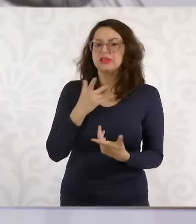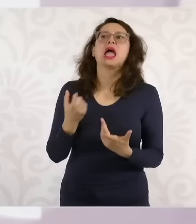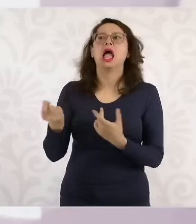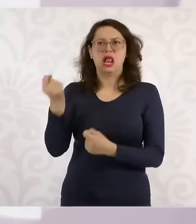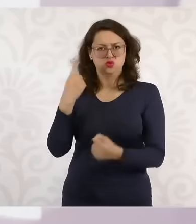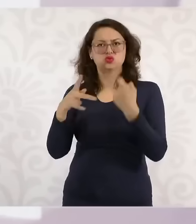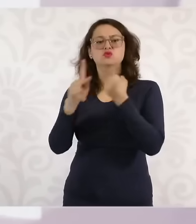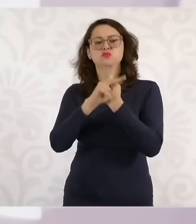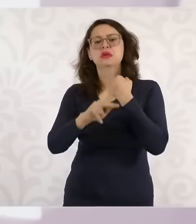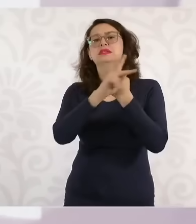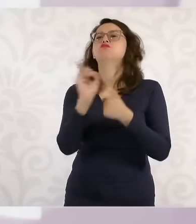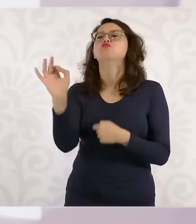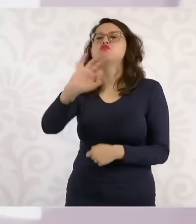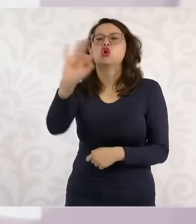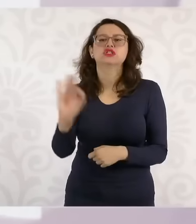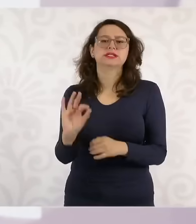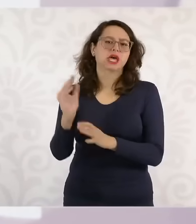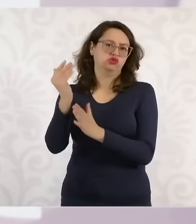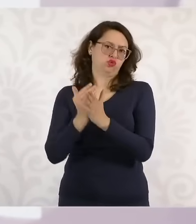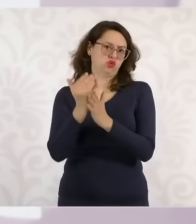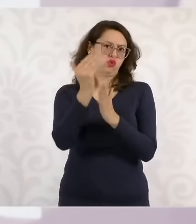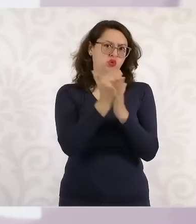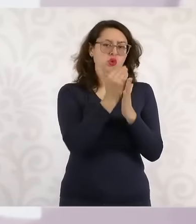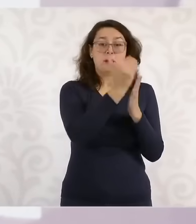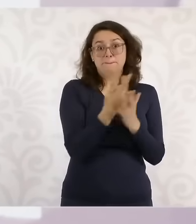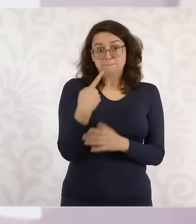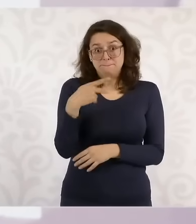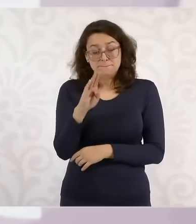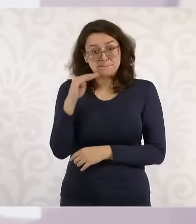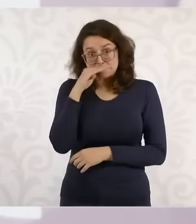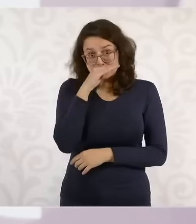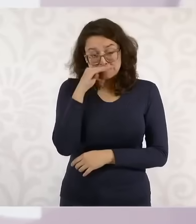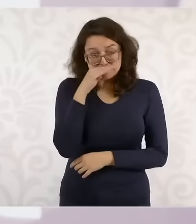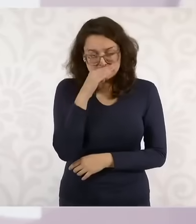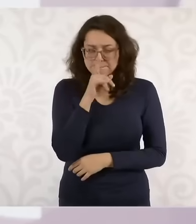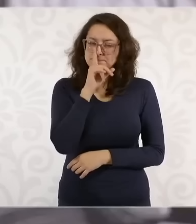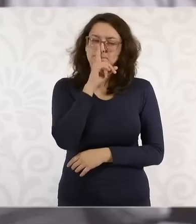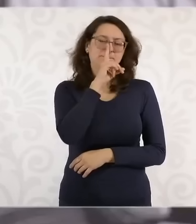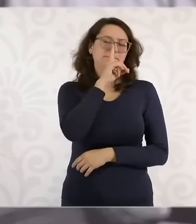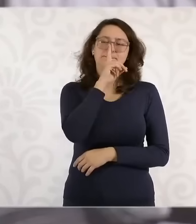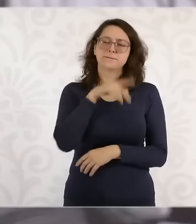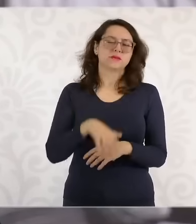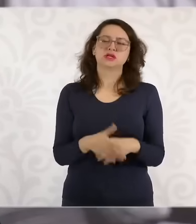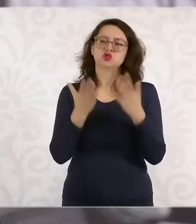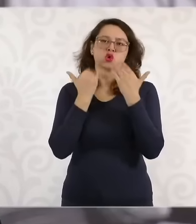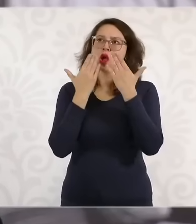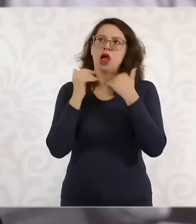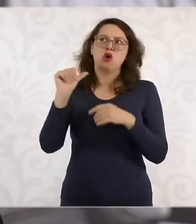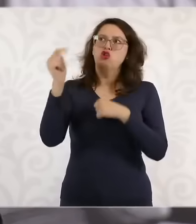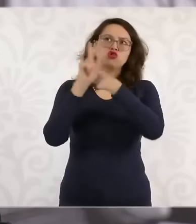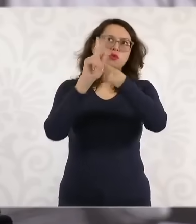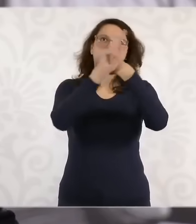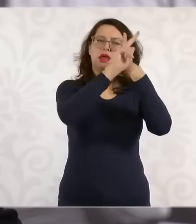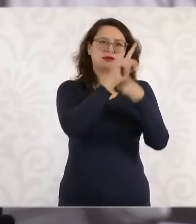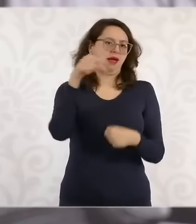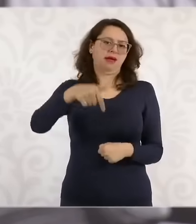campo como los hay en México, pero específicamente esto de colaborar con el fertilizante, pues no hay